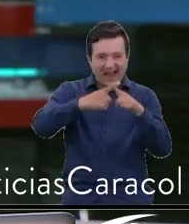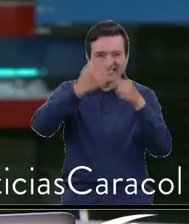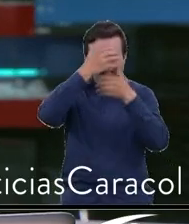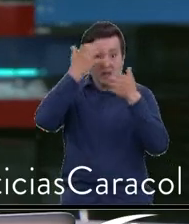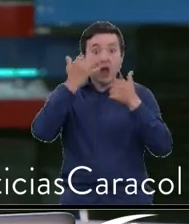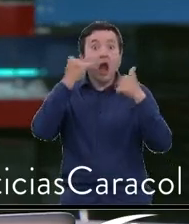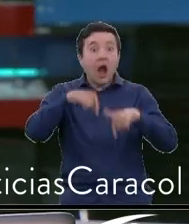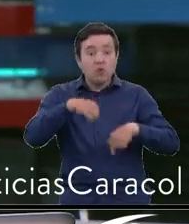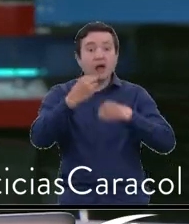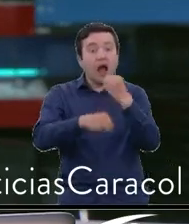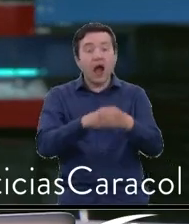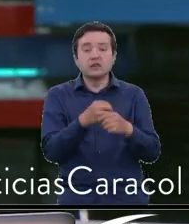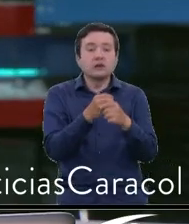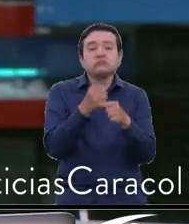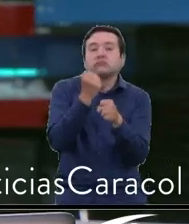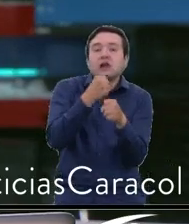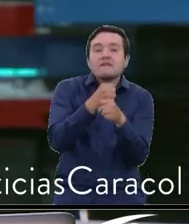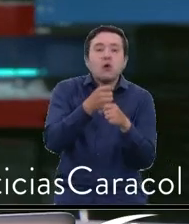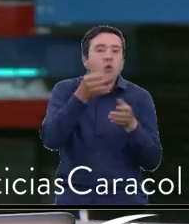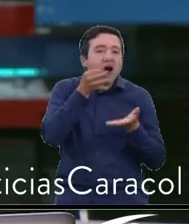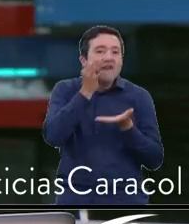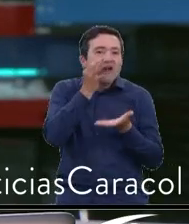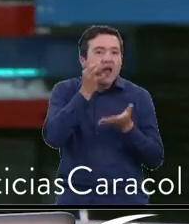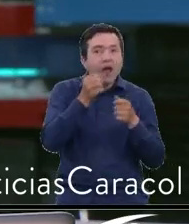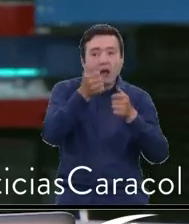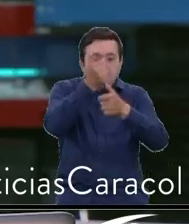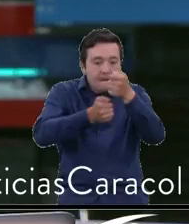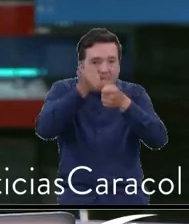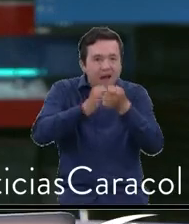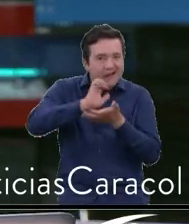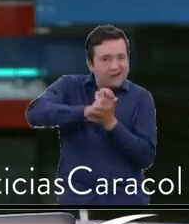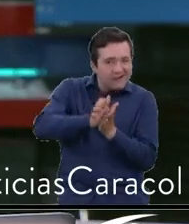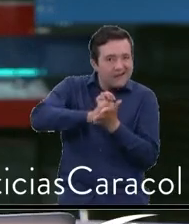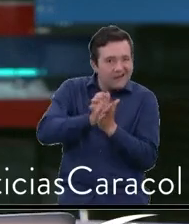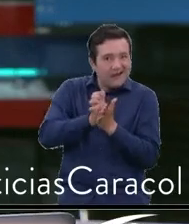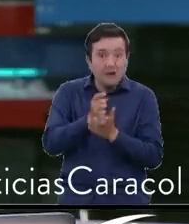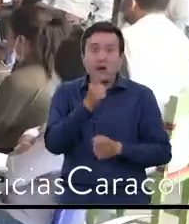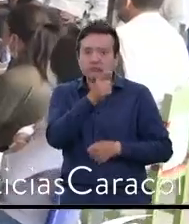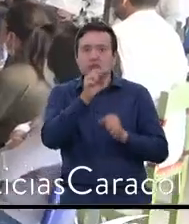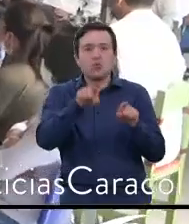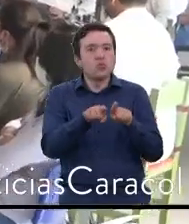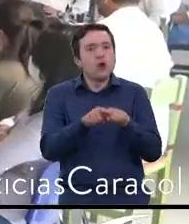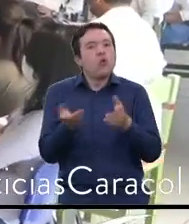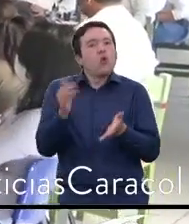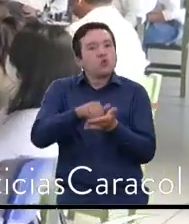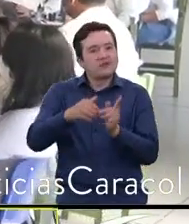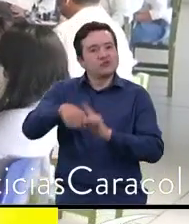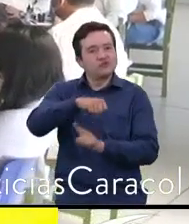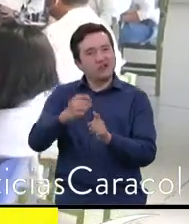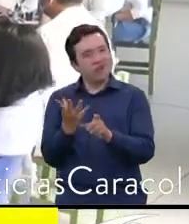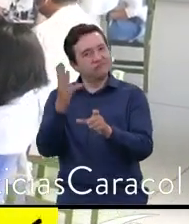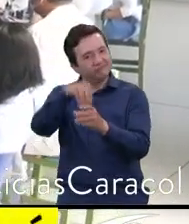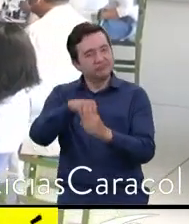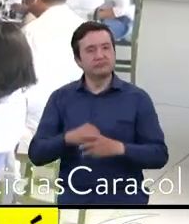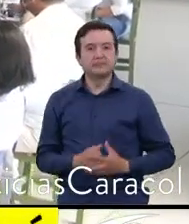decenas de excombatientes de las FARC se preparan para cosechar, procesar y comercializar café como parte de su proceso de